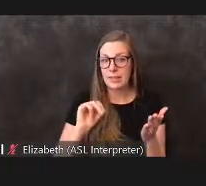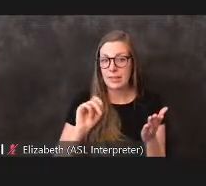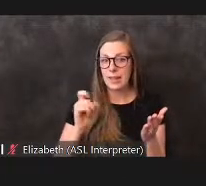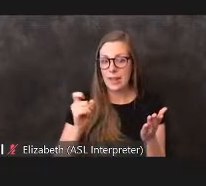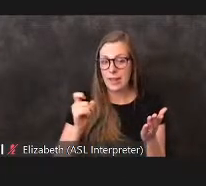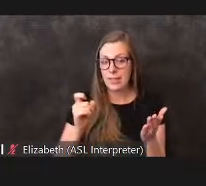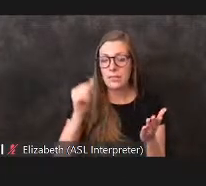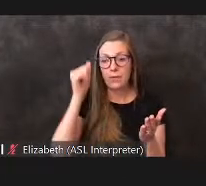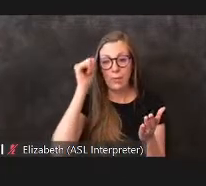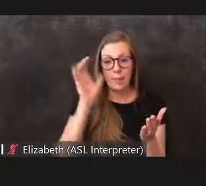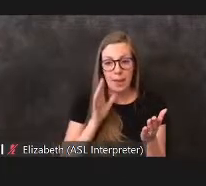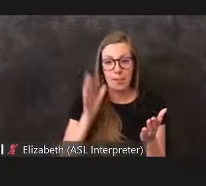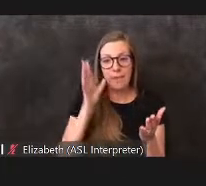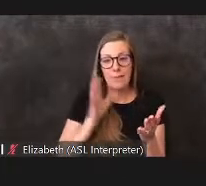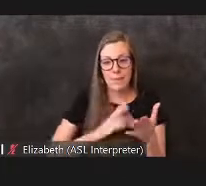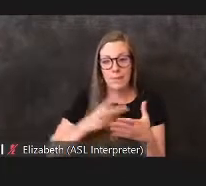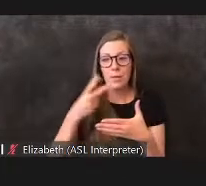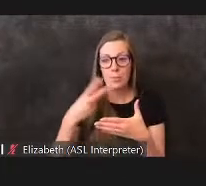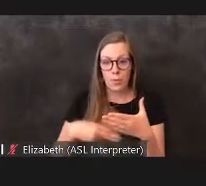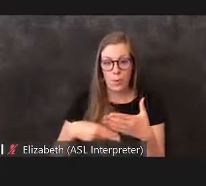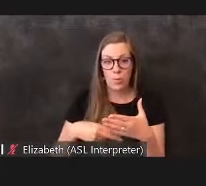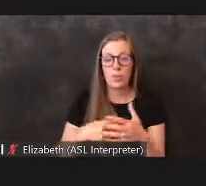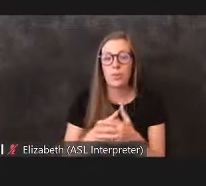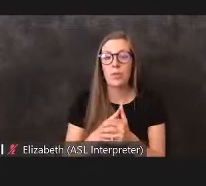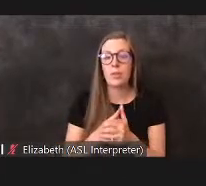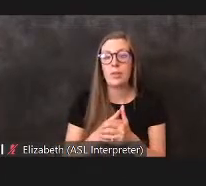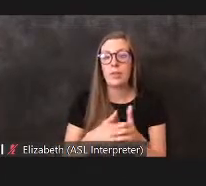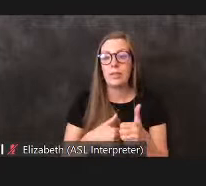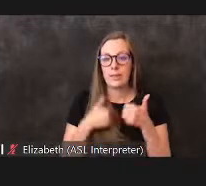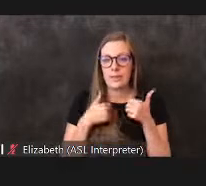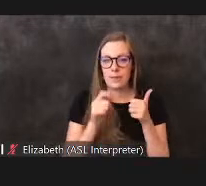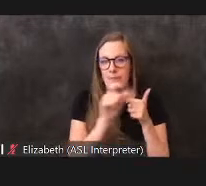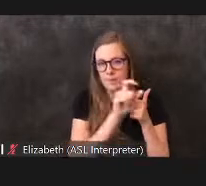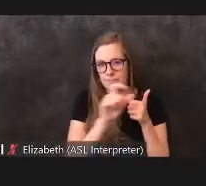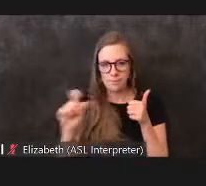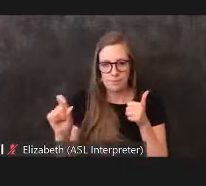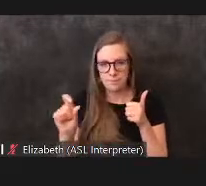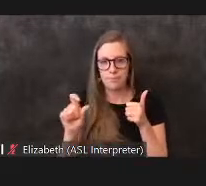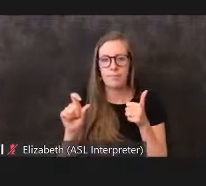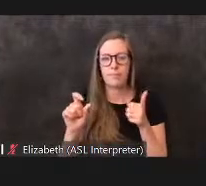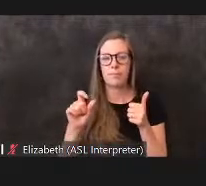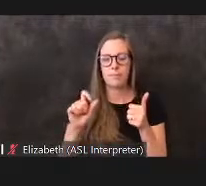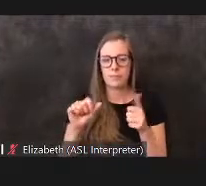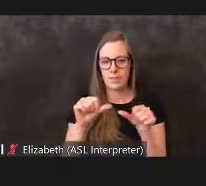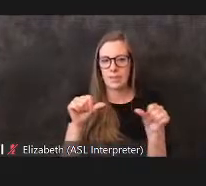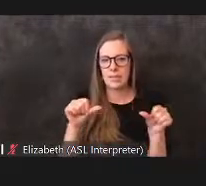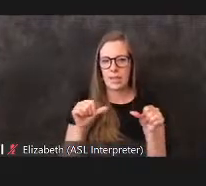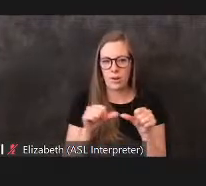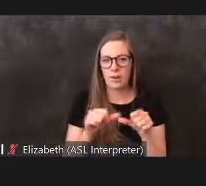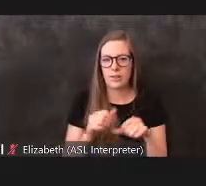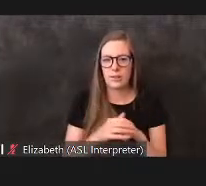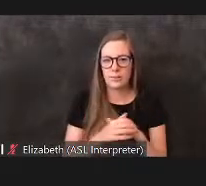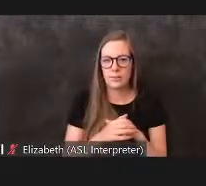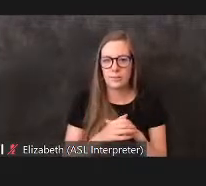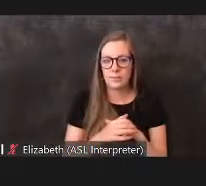En el sexo masculino y femenino de latino con parqueos que viene round pack y Sonoma Paul.